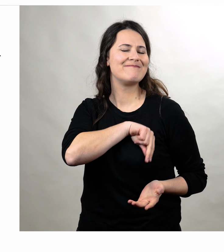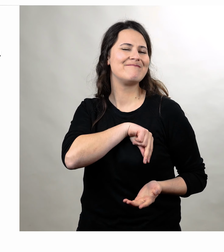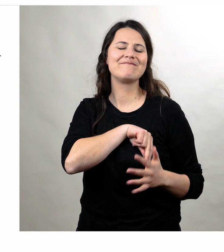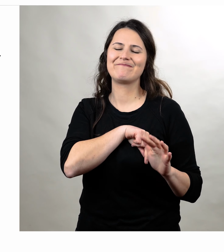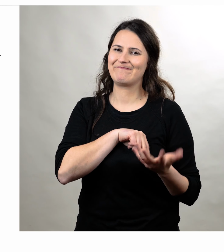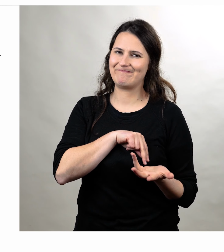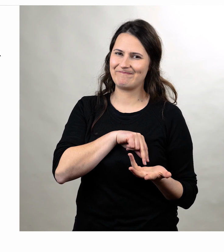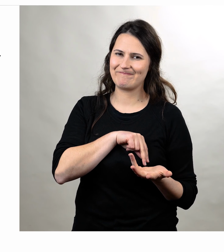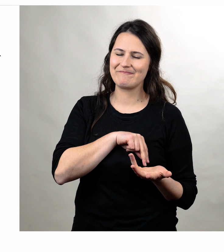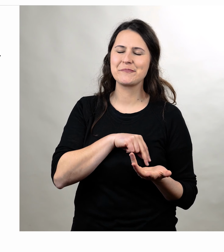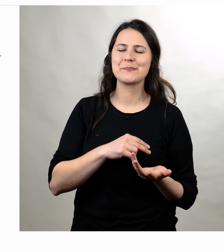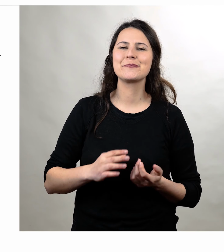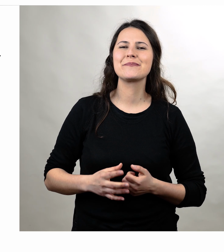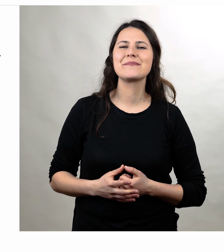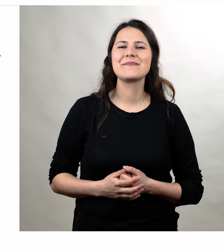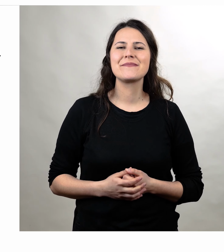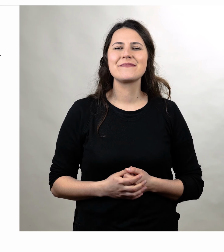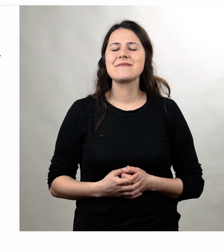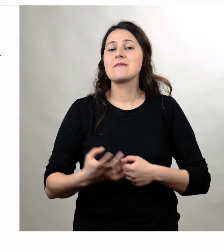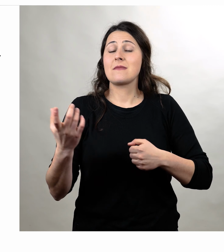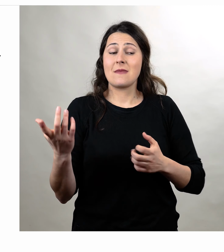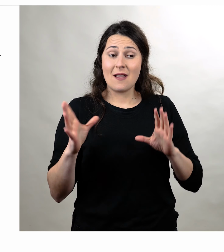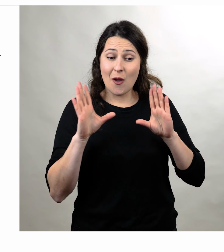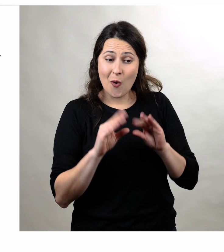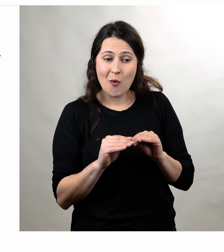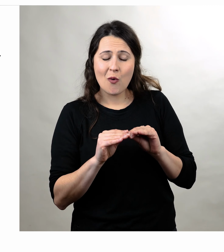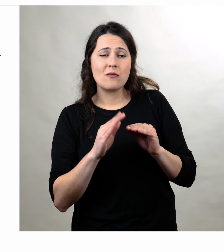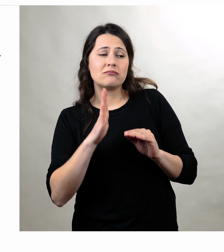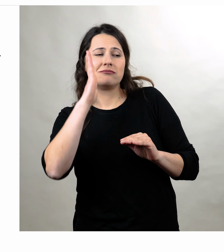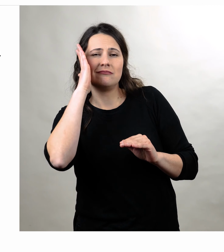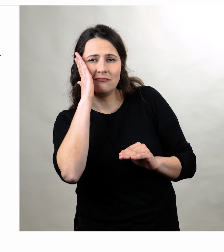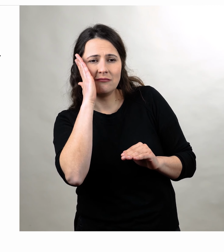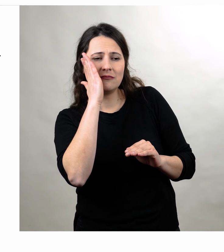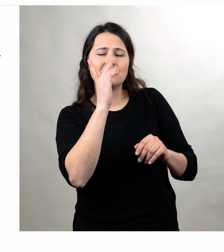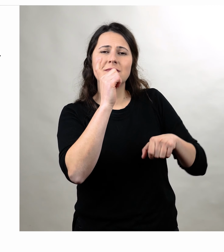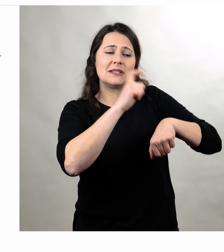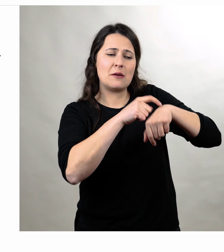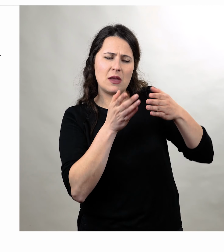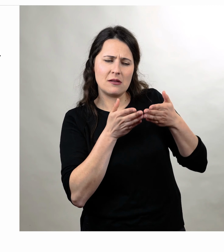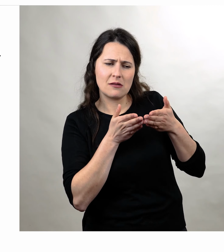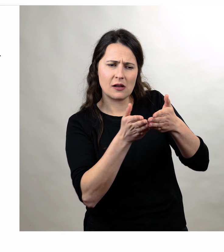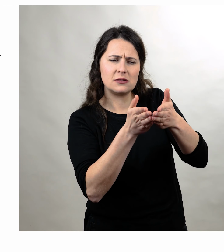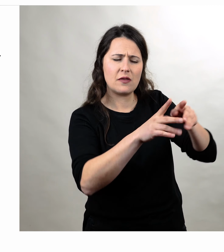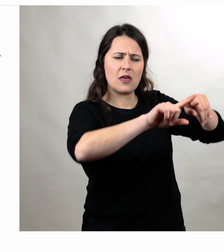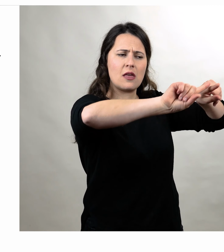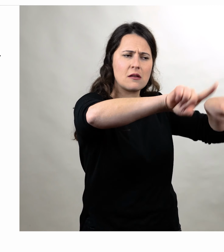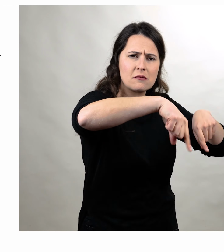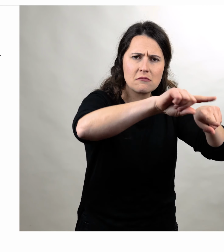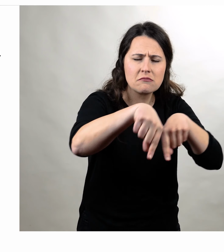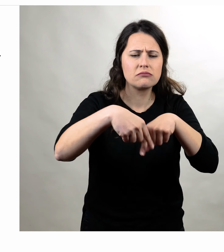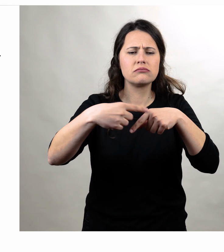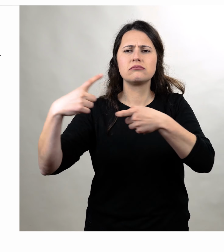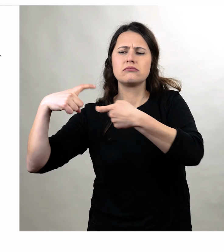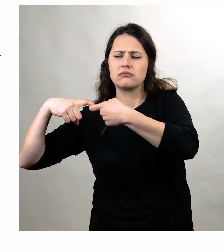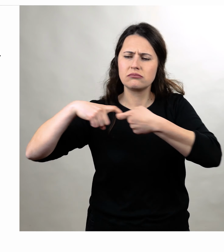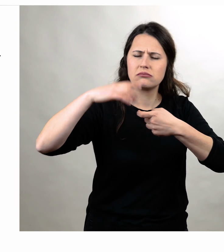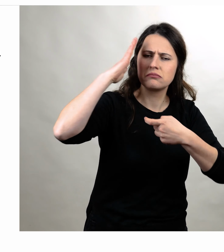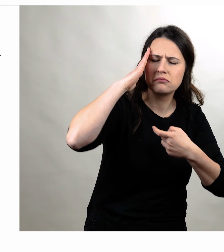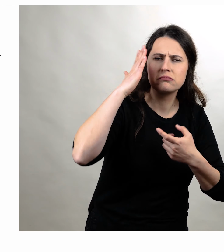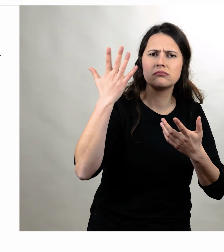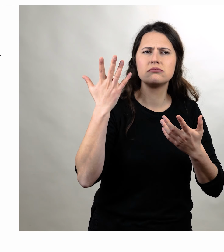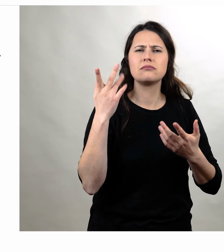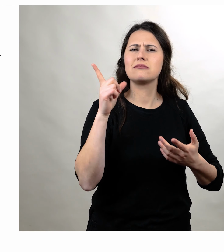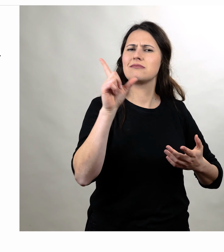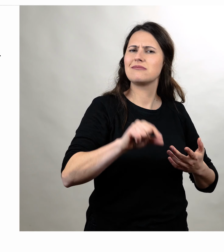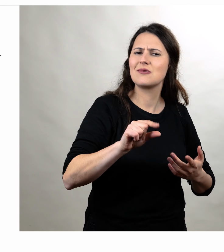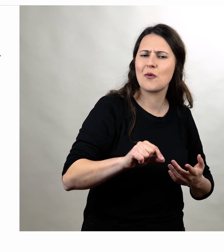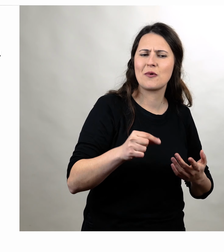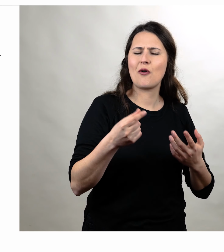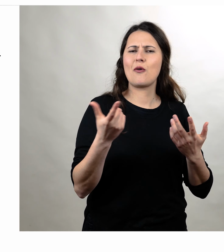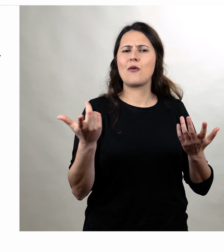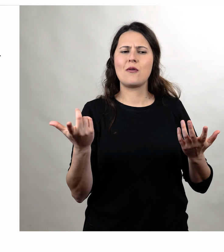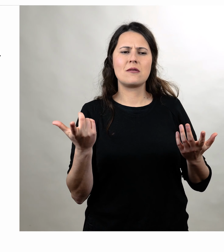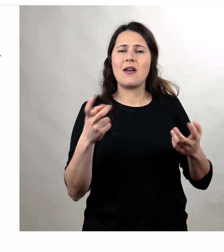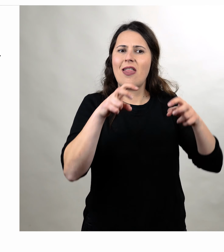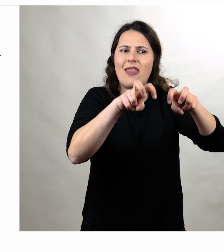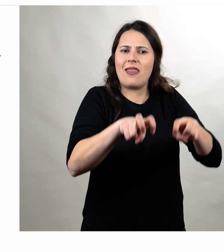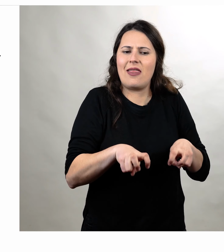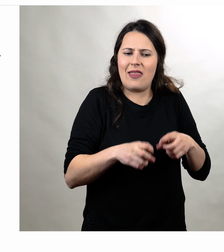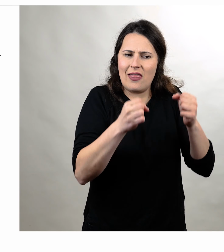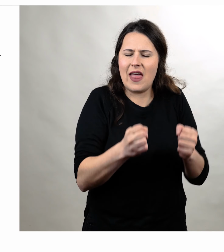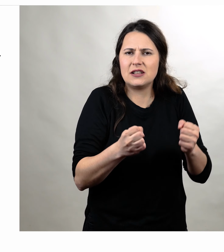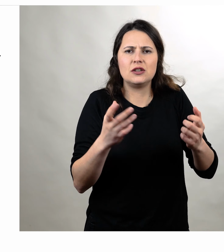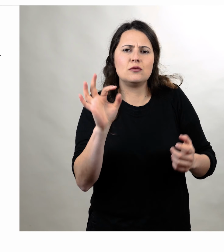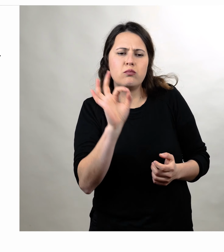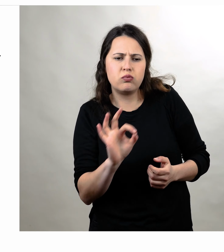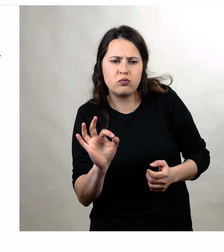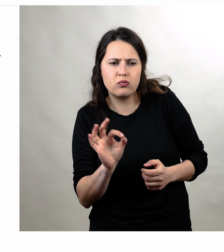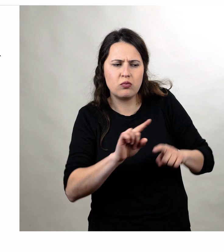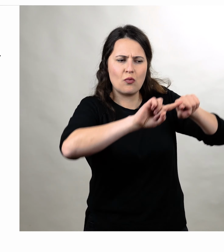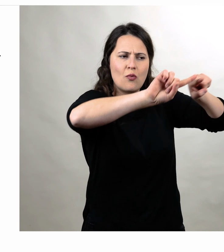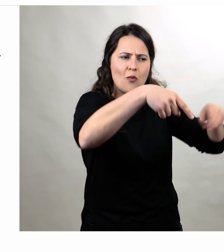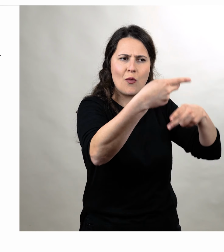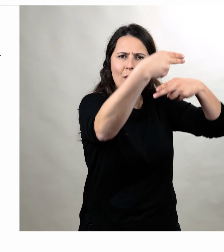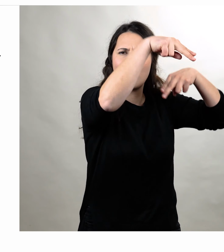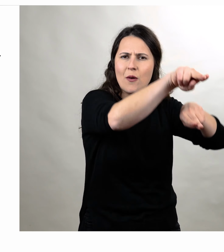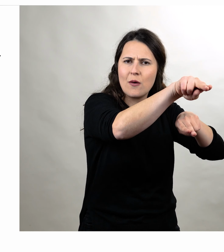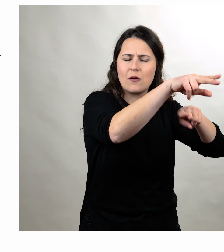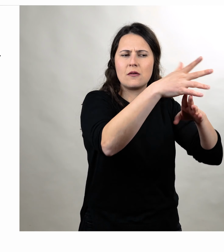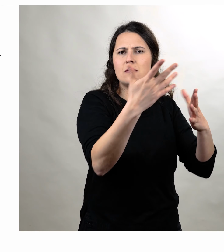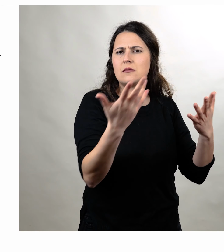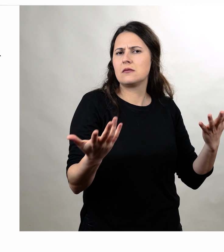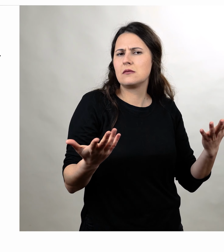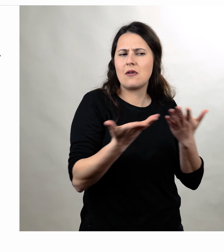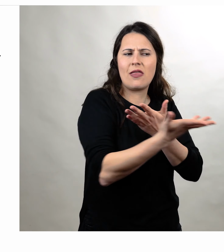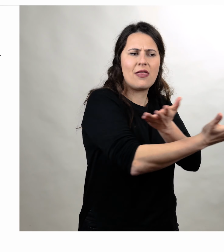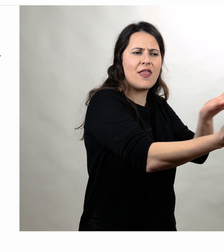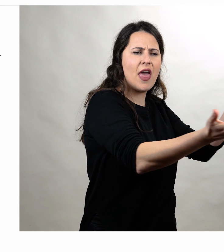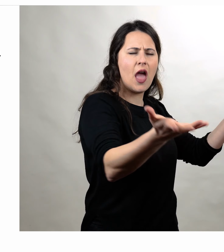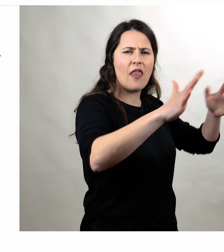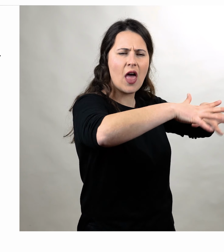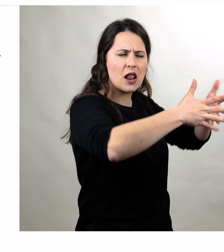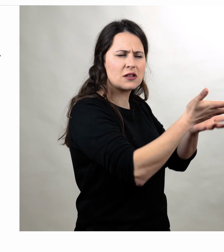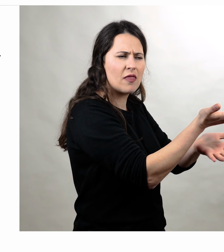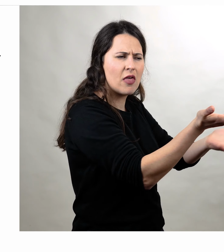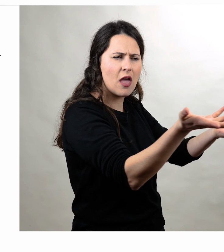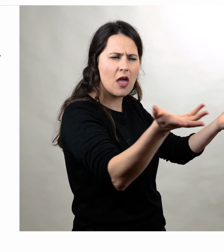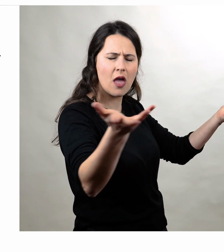Εύκολη επιλογή όλων των τύπων διαμονής κατά τη διάρκεια του ταξιδιού: οικονομικές ή αεροπορικές θέσεις, καμπίνες με ή χωρίς θέα στη θάλασσα,